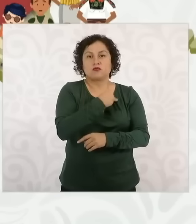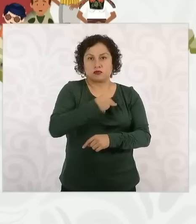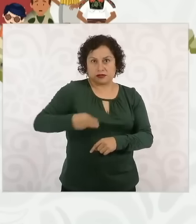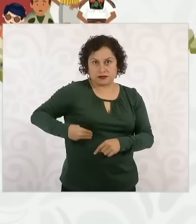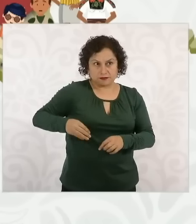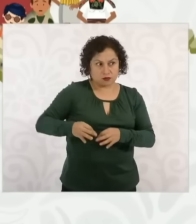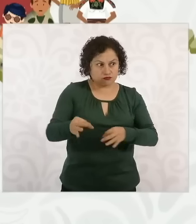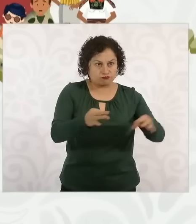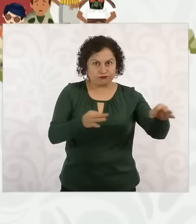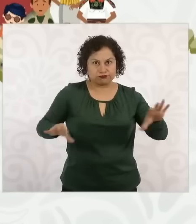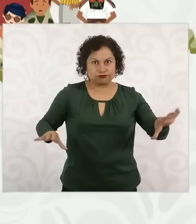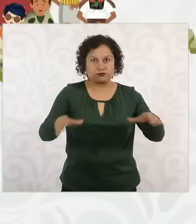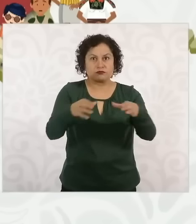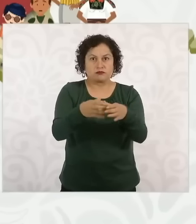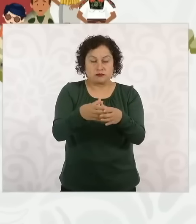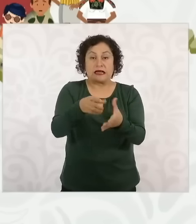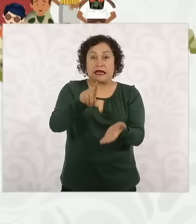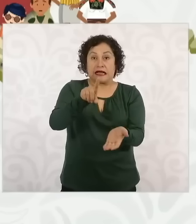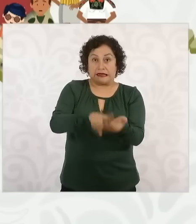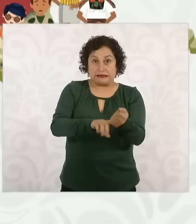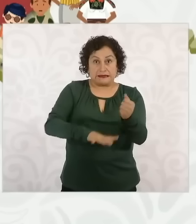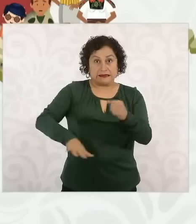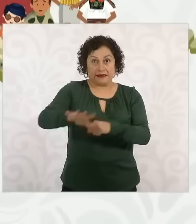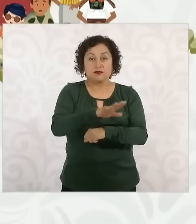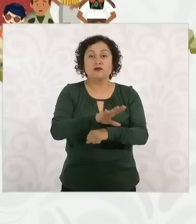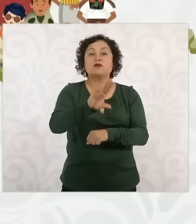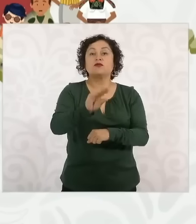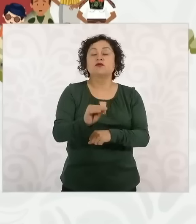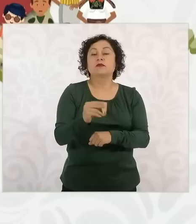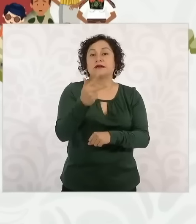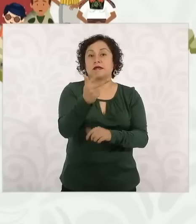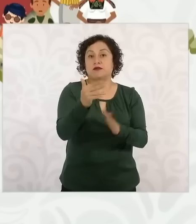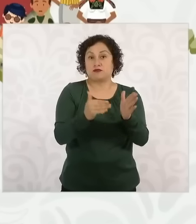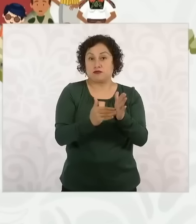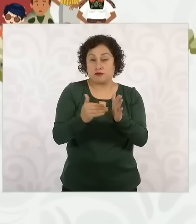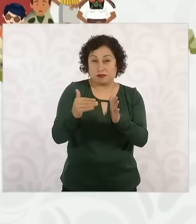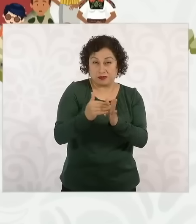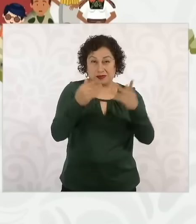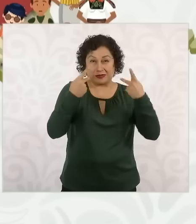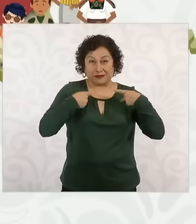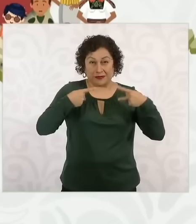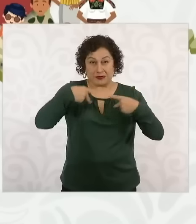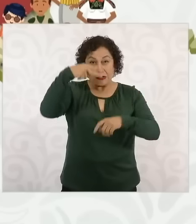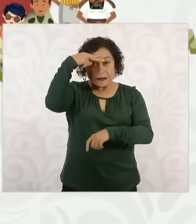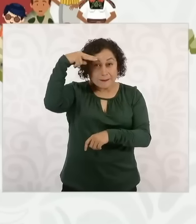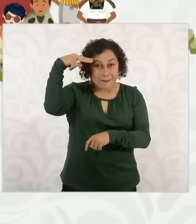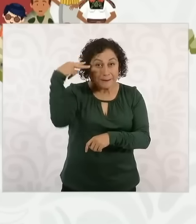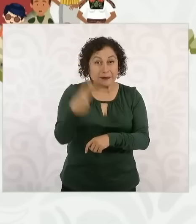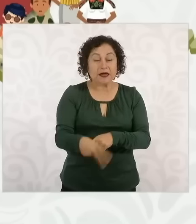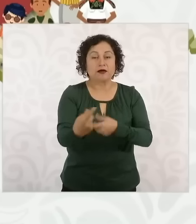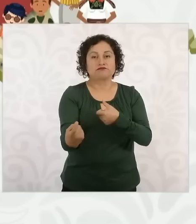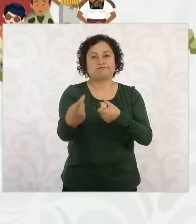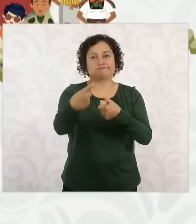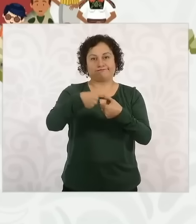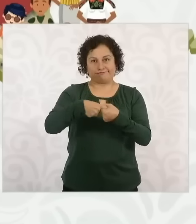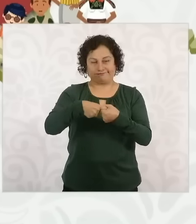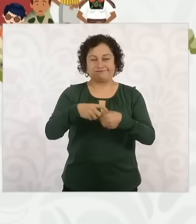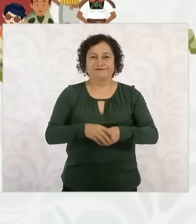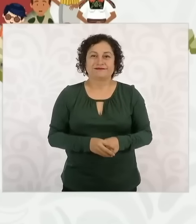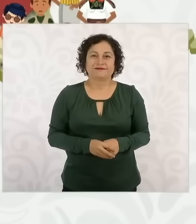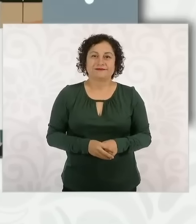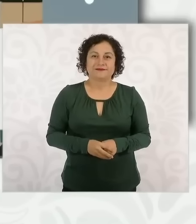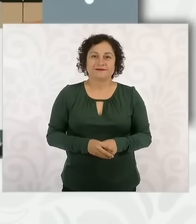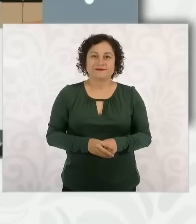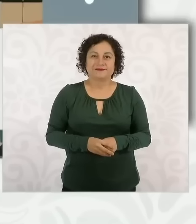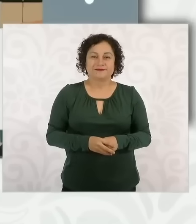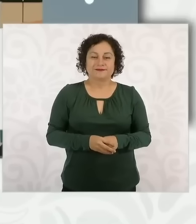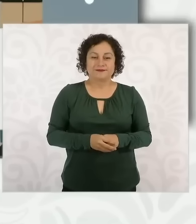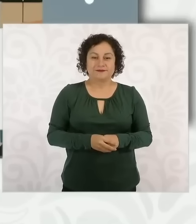será con quienes se iniciará, que son 98 millones de mexicanos y mexicanas. Adelante. Eh, ¿cómo